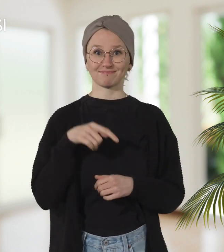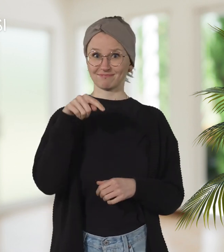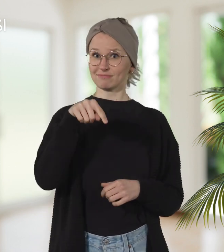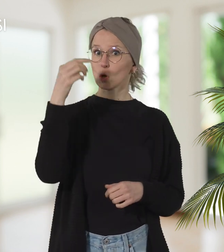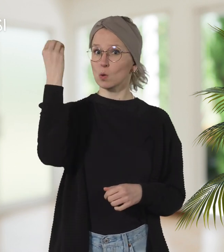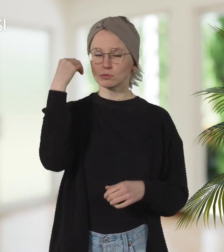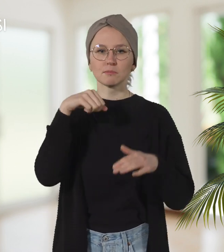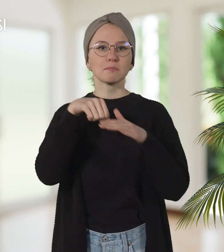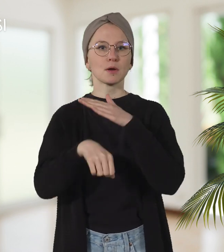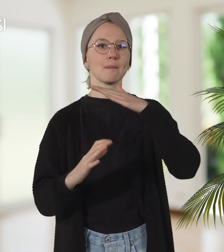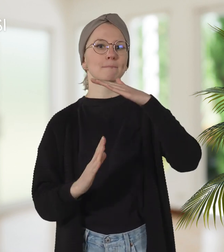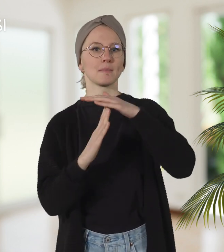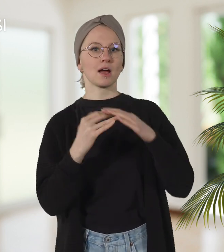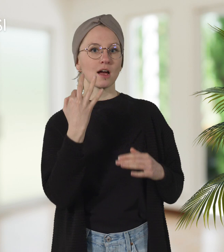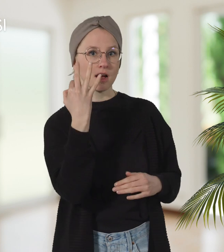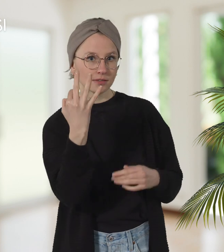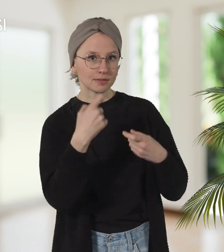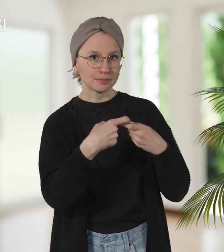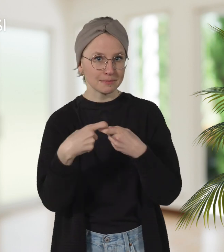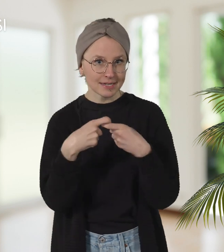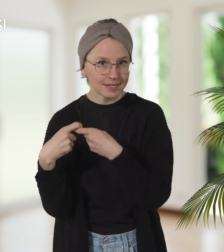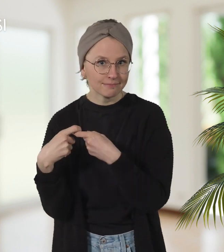Mukaan mahtuu kahdeksan perhettä.